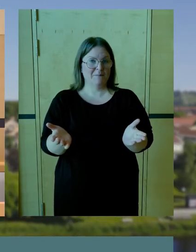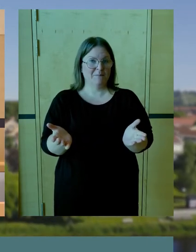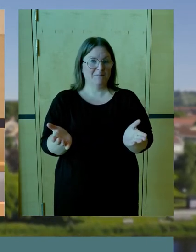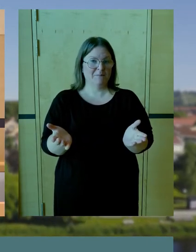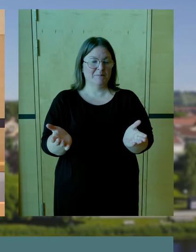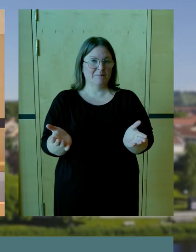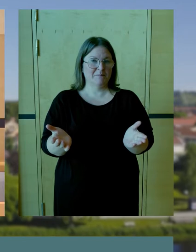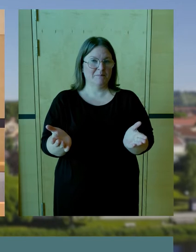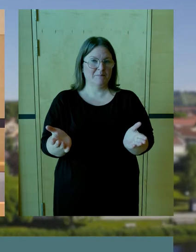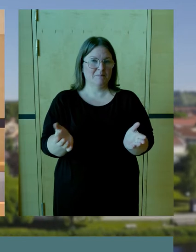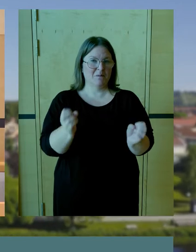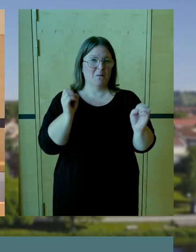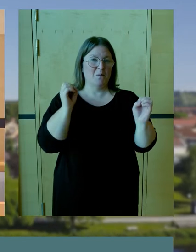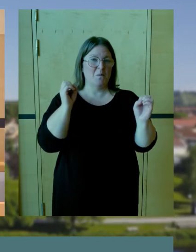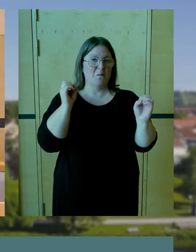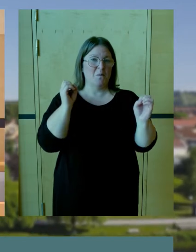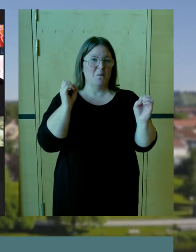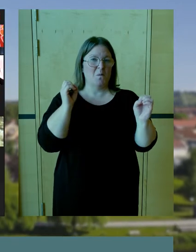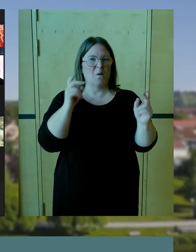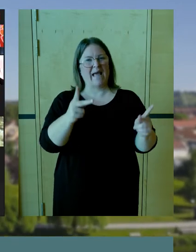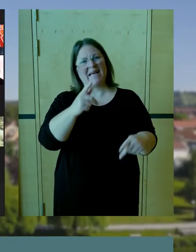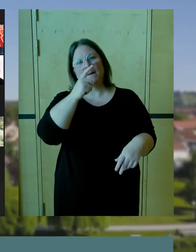Okej då Har ni missat allt klok som jag har sagt